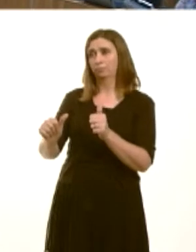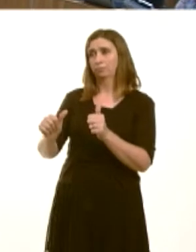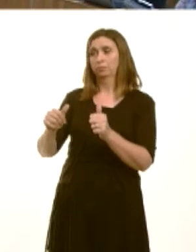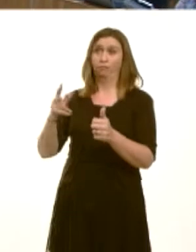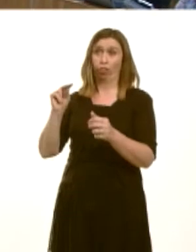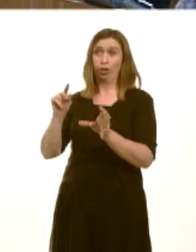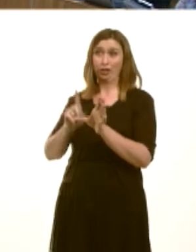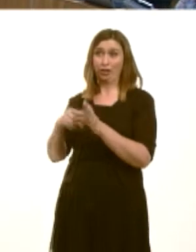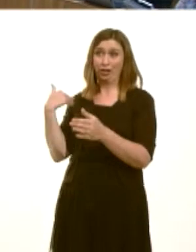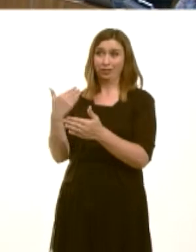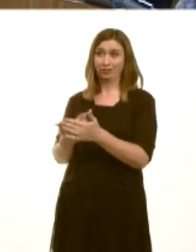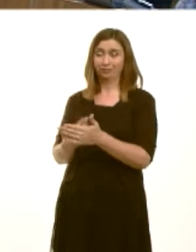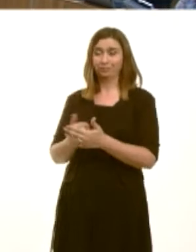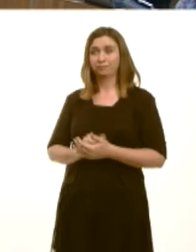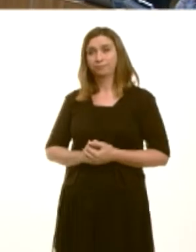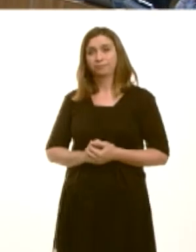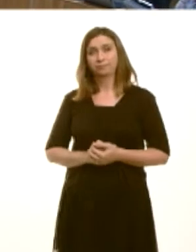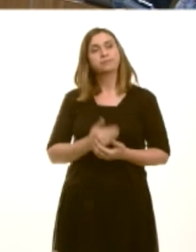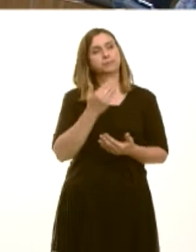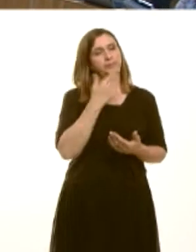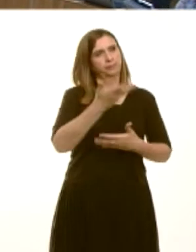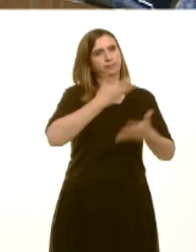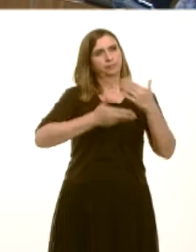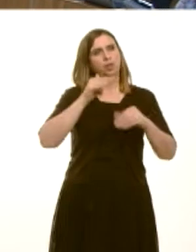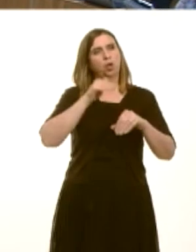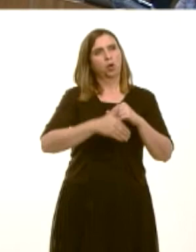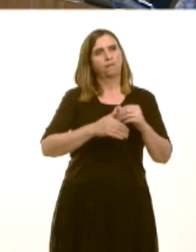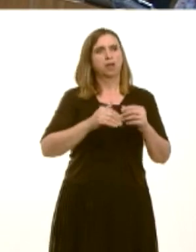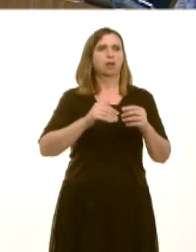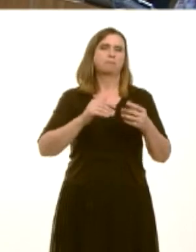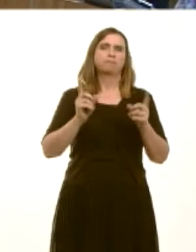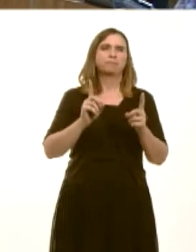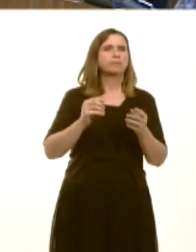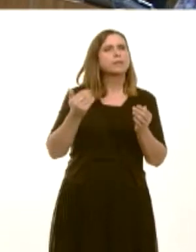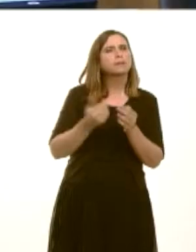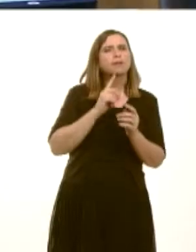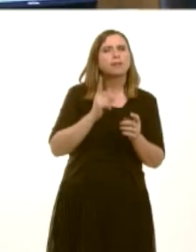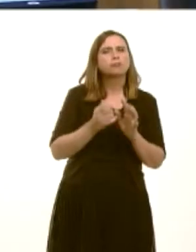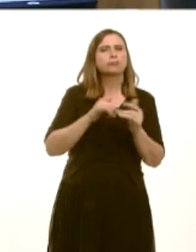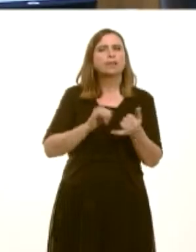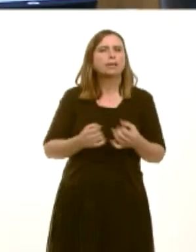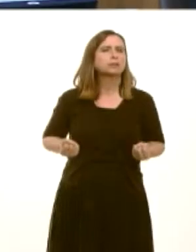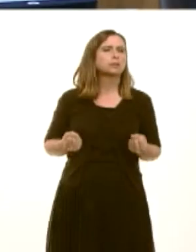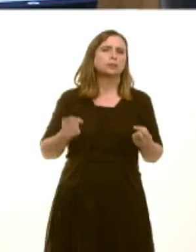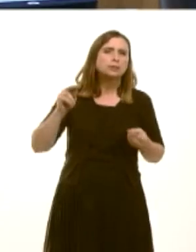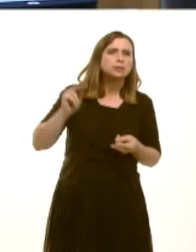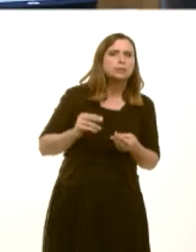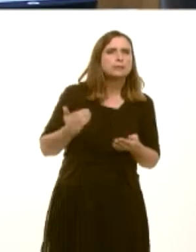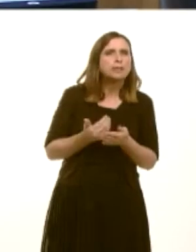ddatganiad am effeithlonrwydd ynni stoc dai Cymru? OAQ(4)2221(FM) Carwyn Jones: Yn 2014-15, buddsoddodd Llywodraeth Cymru £70 miliwn yn ein rhaglen effeithlonrwydd